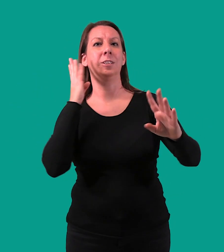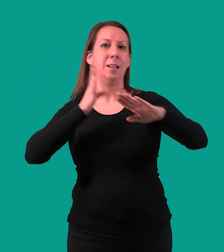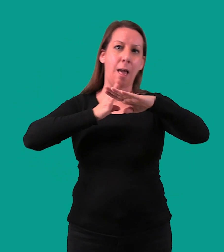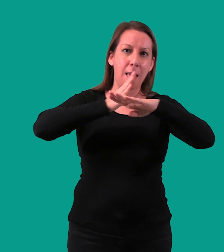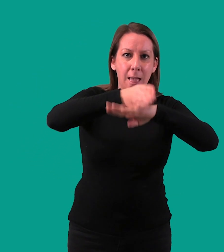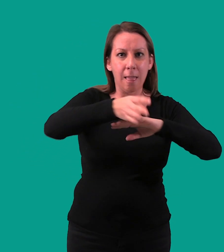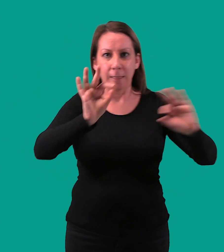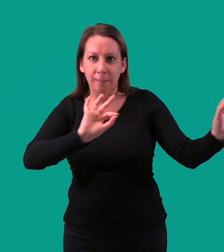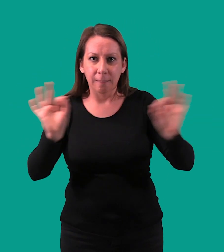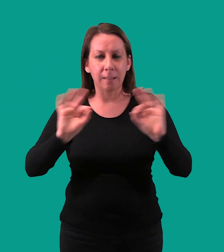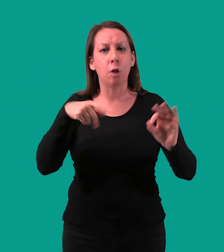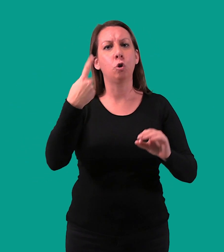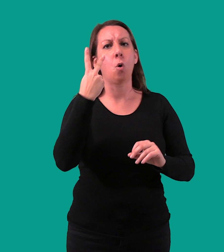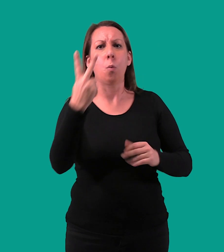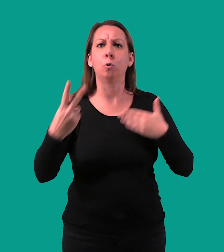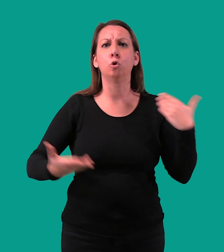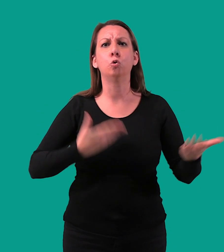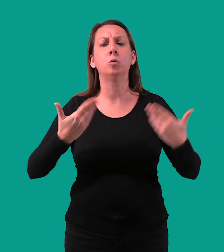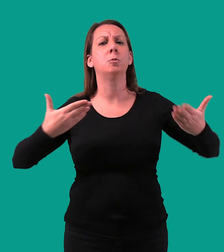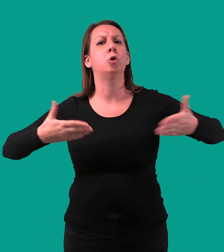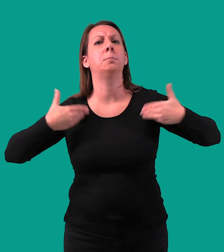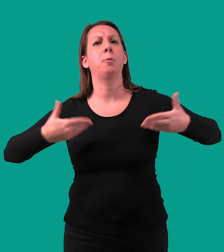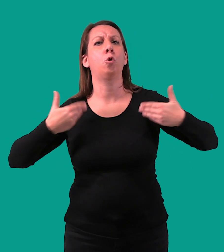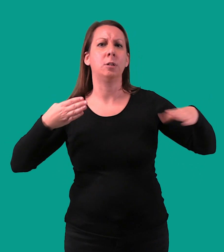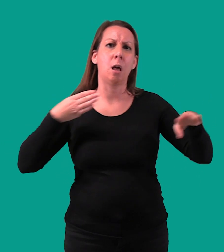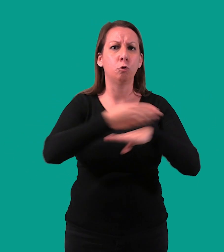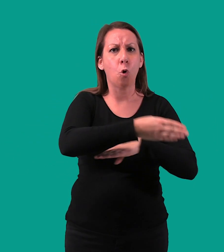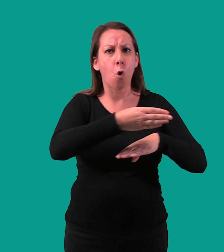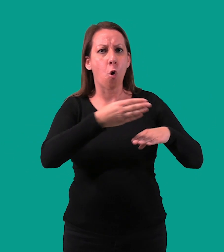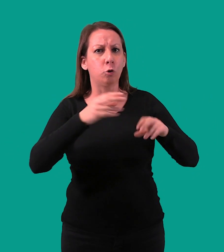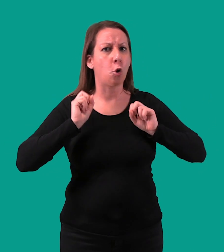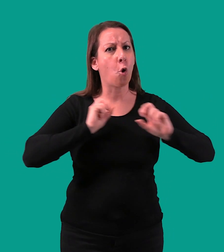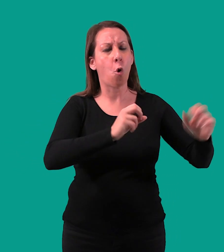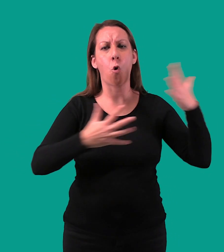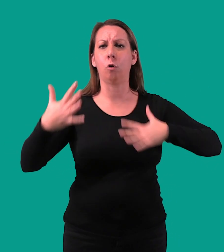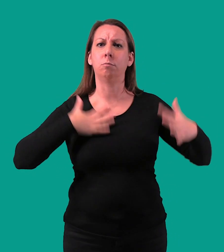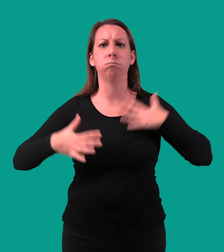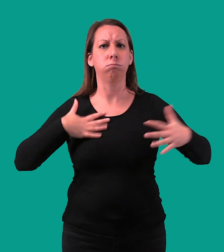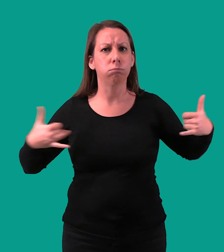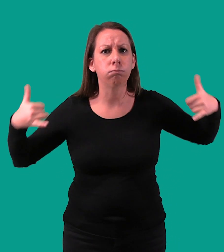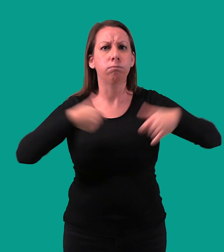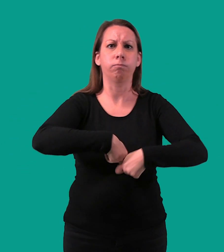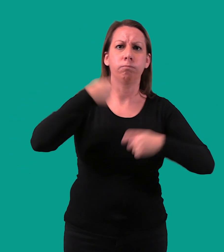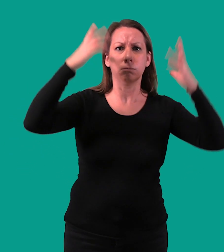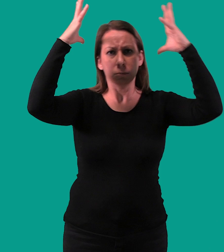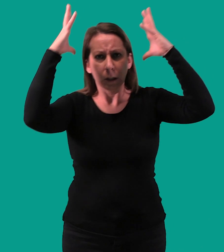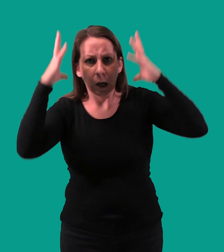Poi tutti corrono velocemente verso lo spogliatoio, indossano i loro indumenti protettivi,